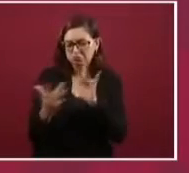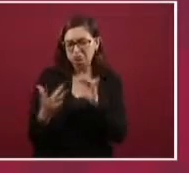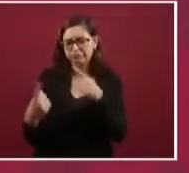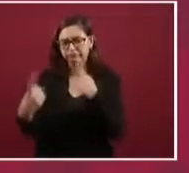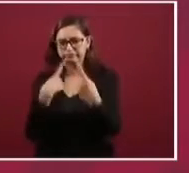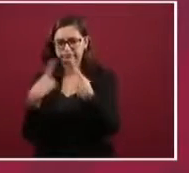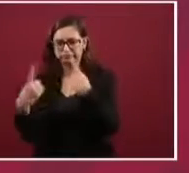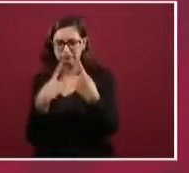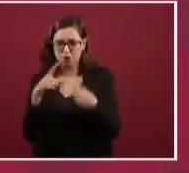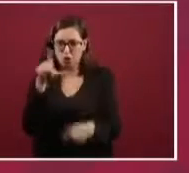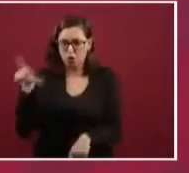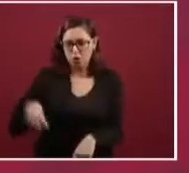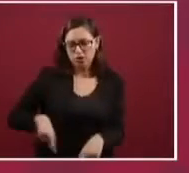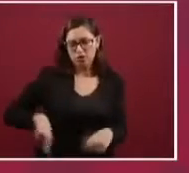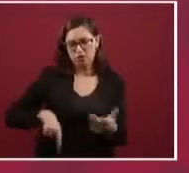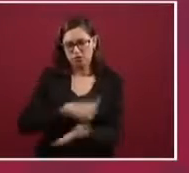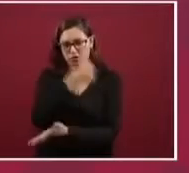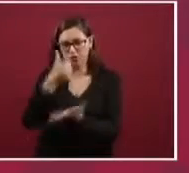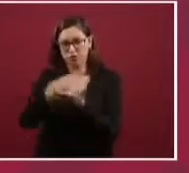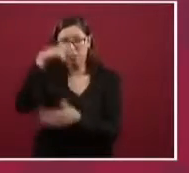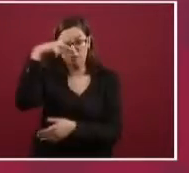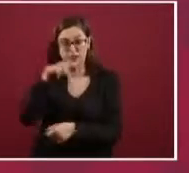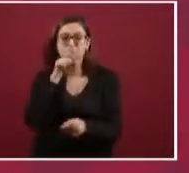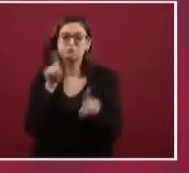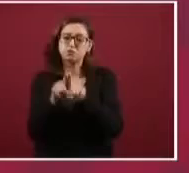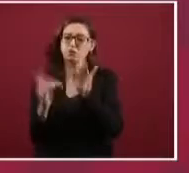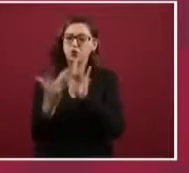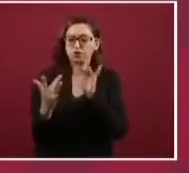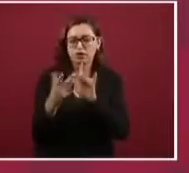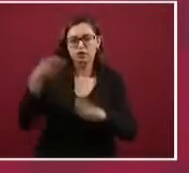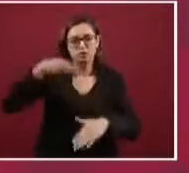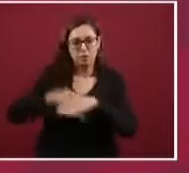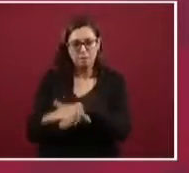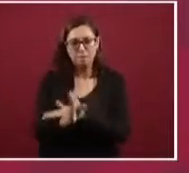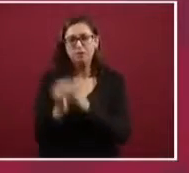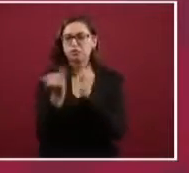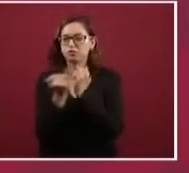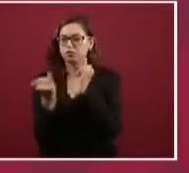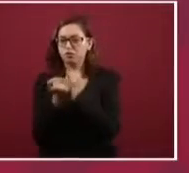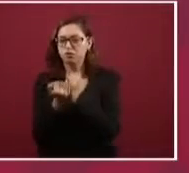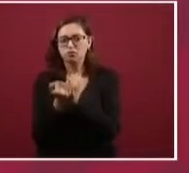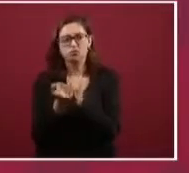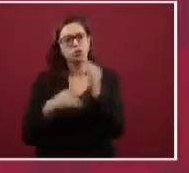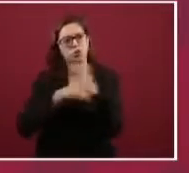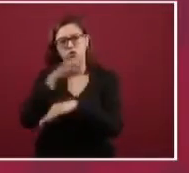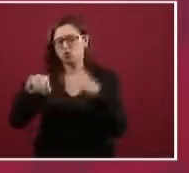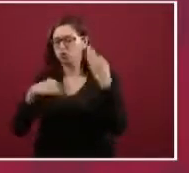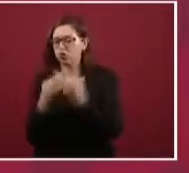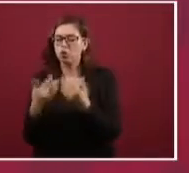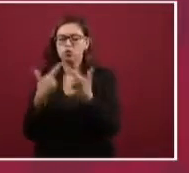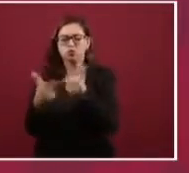el Sistema de Transporte Colectivo, con el Metro y con toda la parte de Protección Civil y de Seguridad.